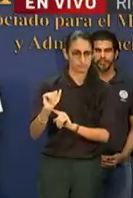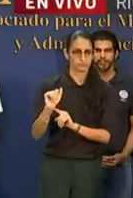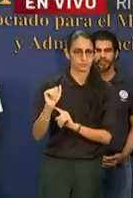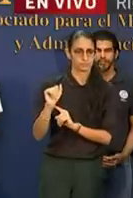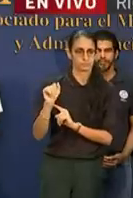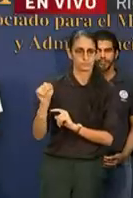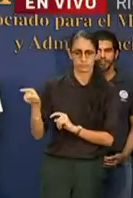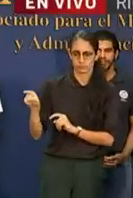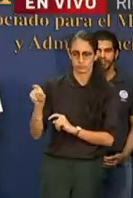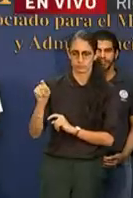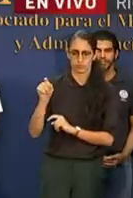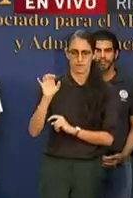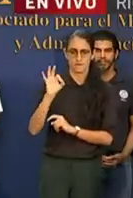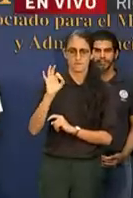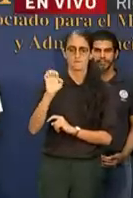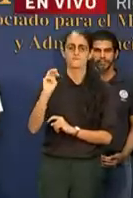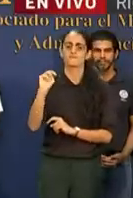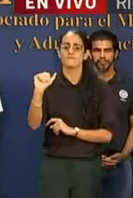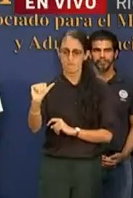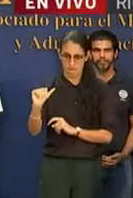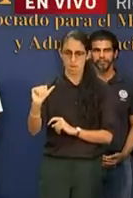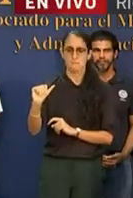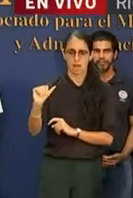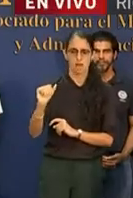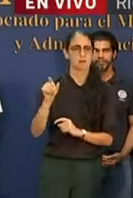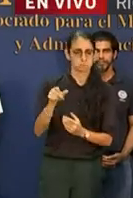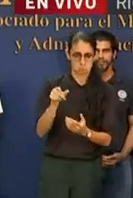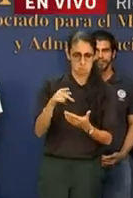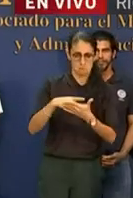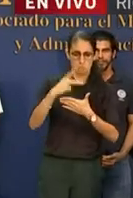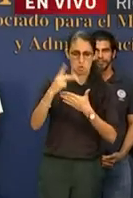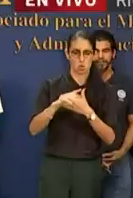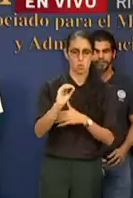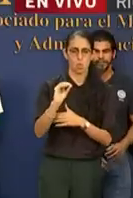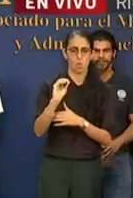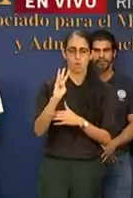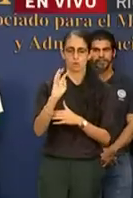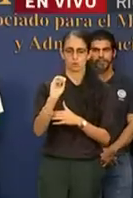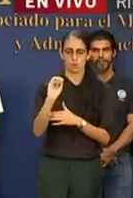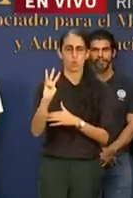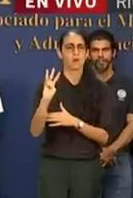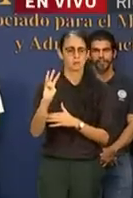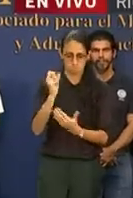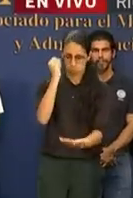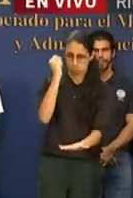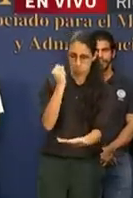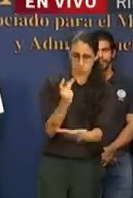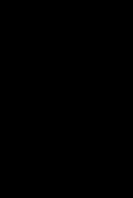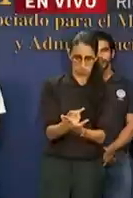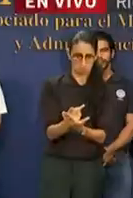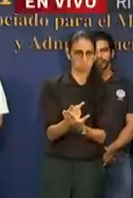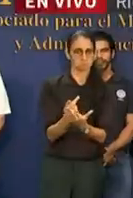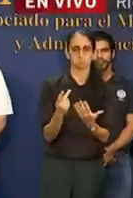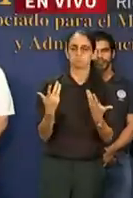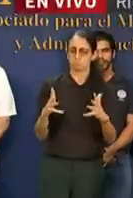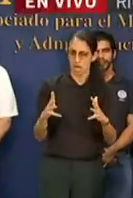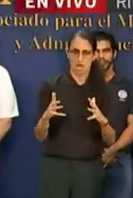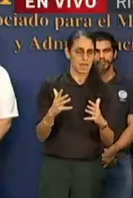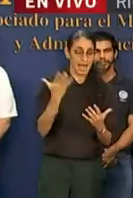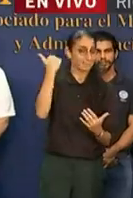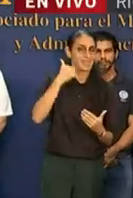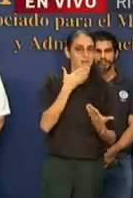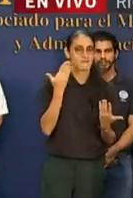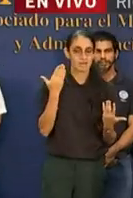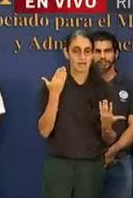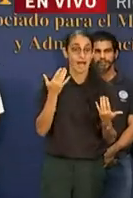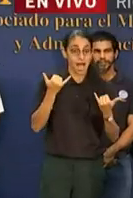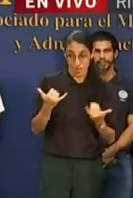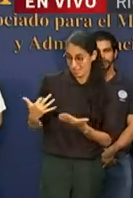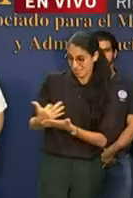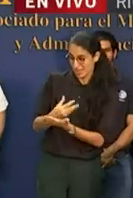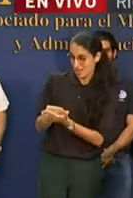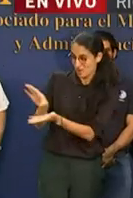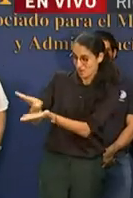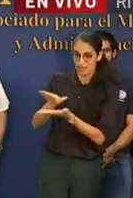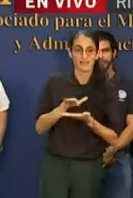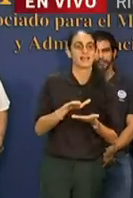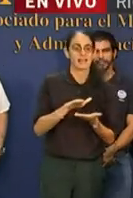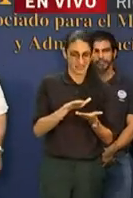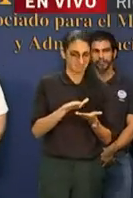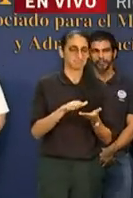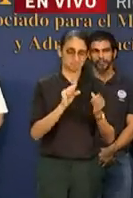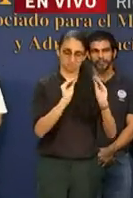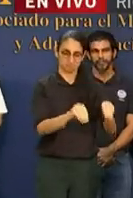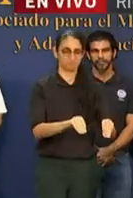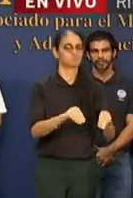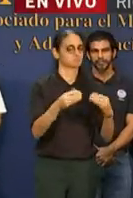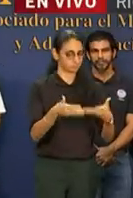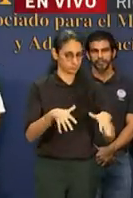CUENTA CON GENERADOR ELÉCTRICO,